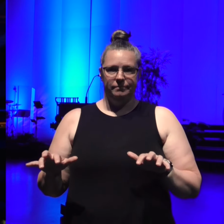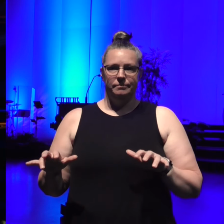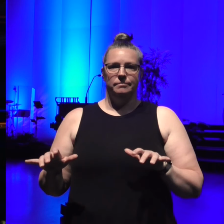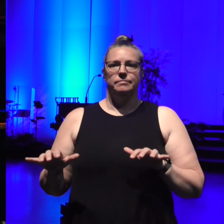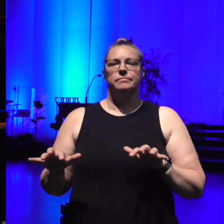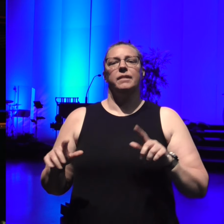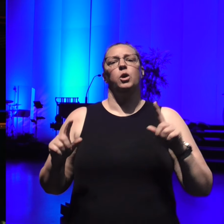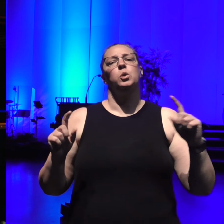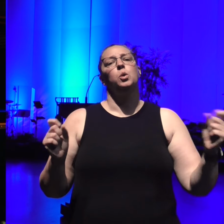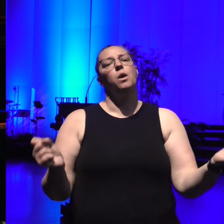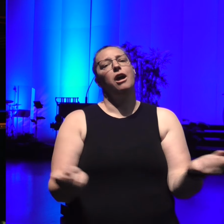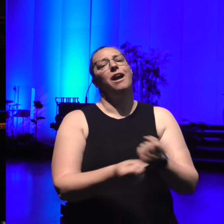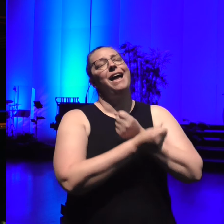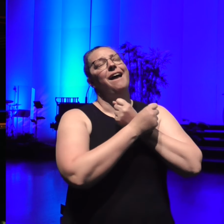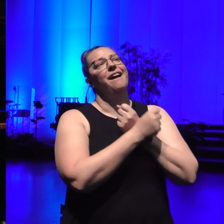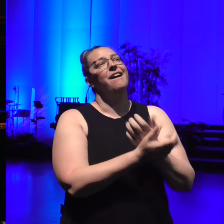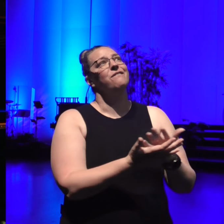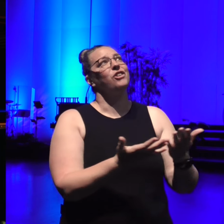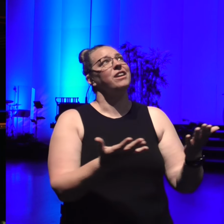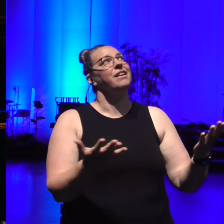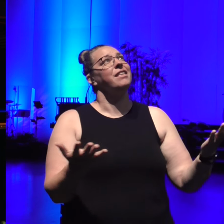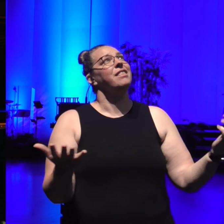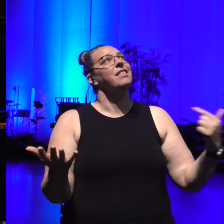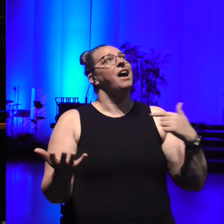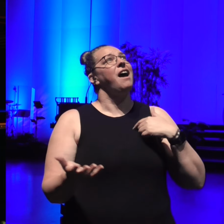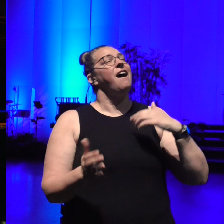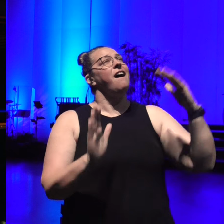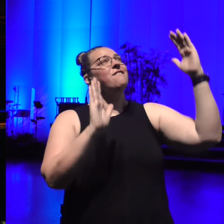Eres todo lo que espero